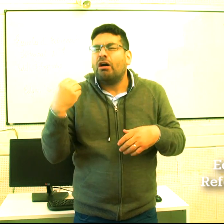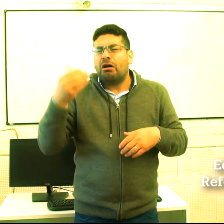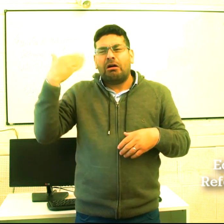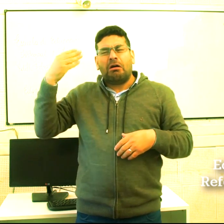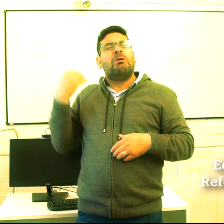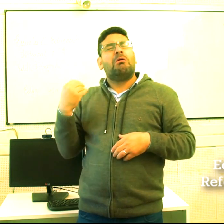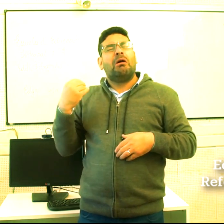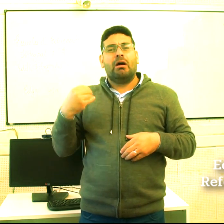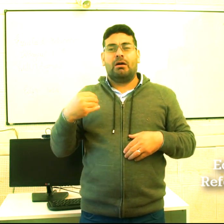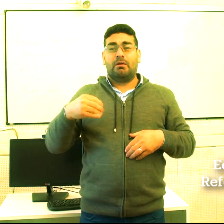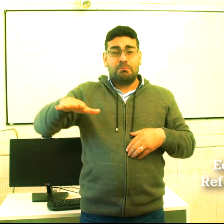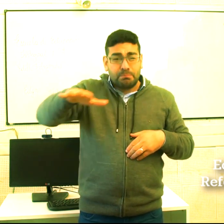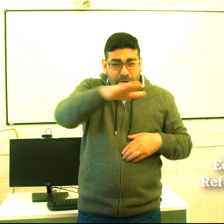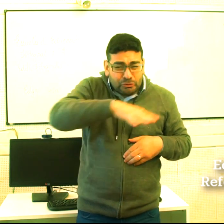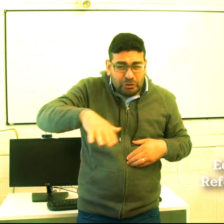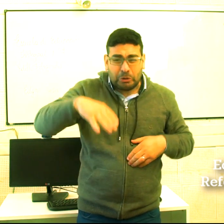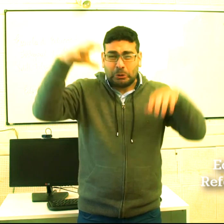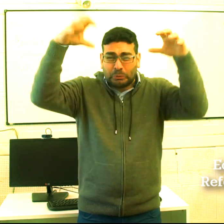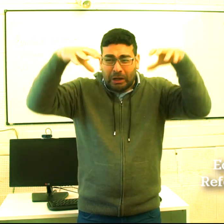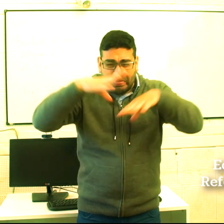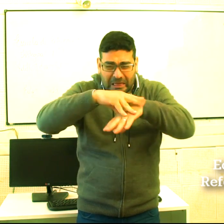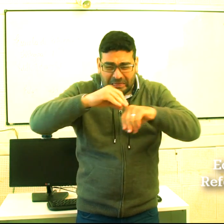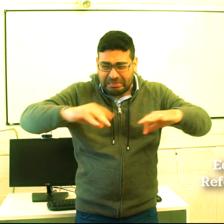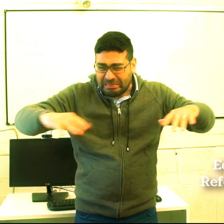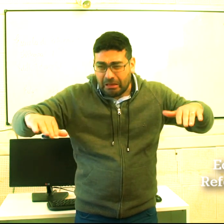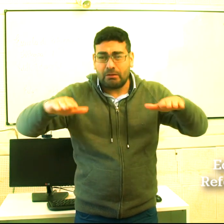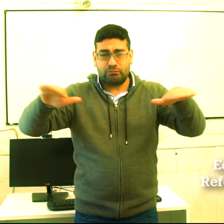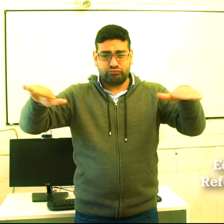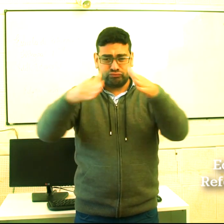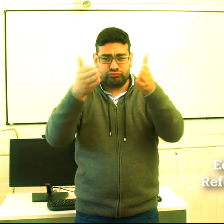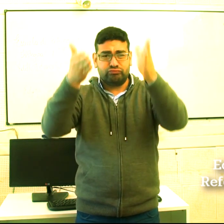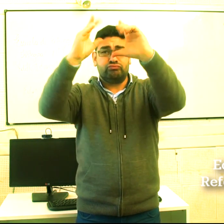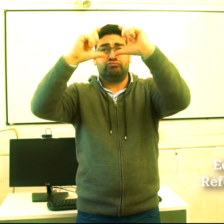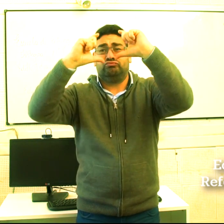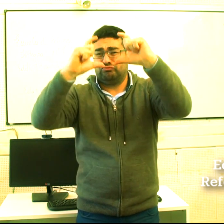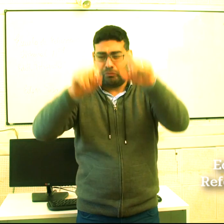Esta era la época que las calles eran de tierra, la época del cabildo,